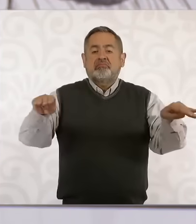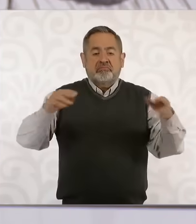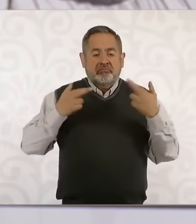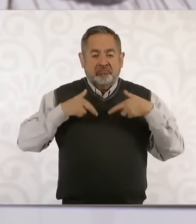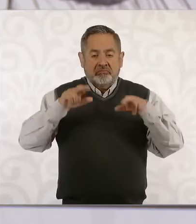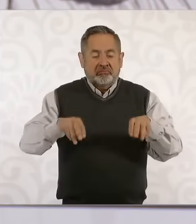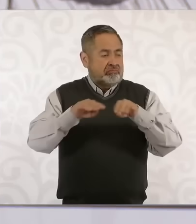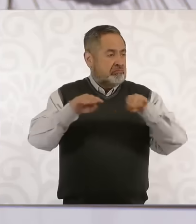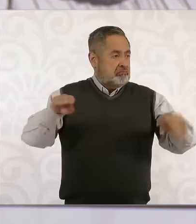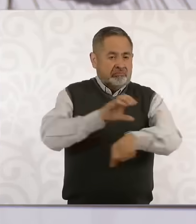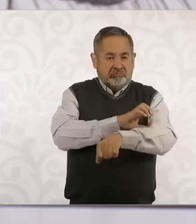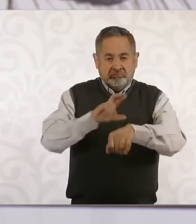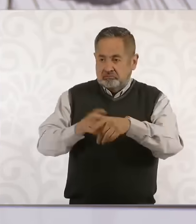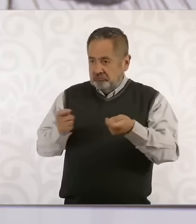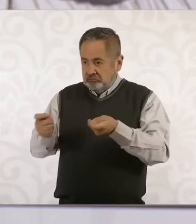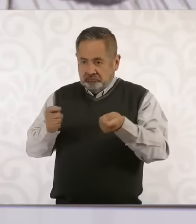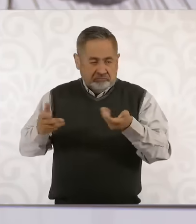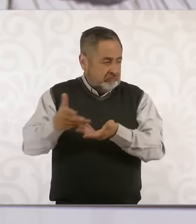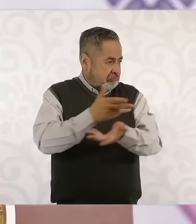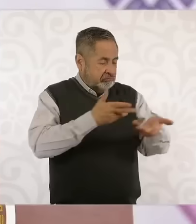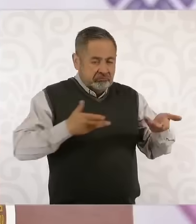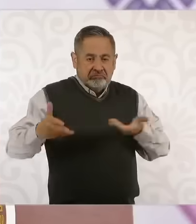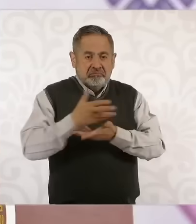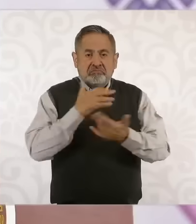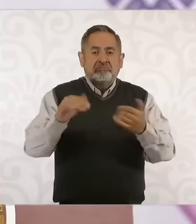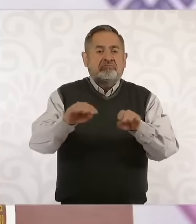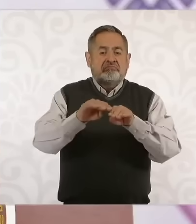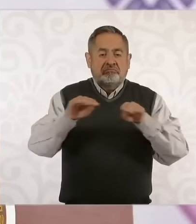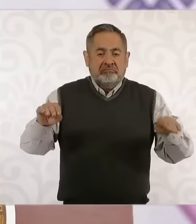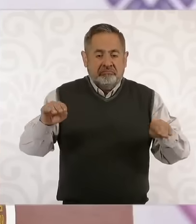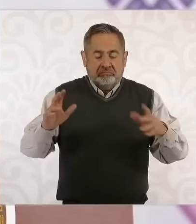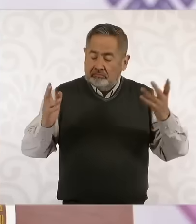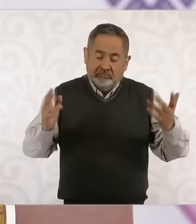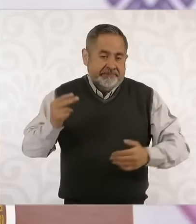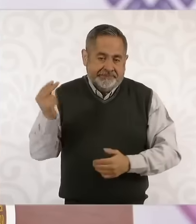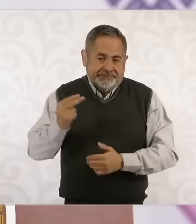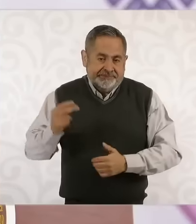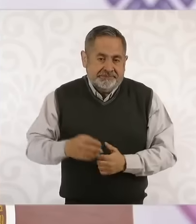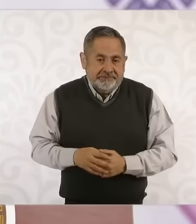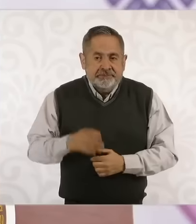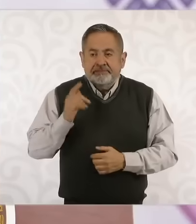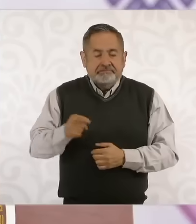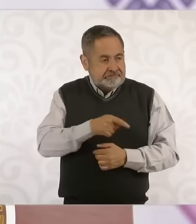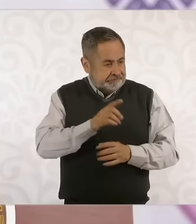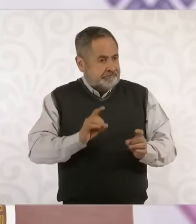coordinación multilateral y también de que frente a situaciones como las que están,